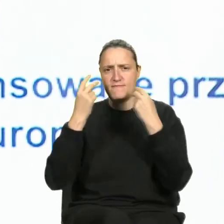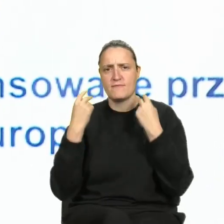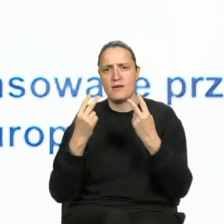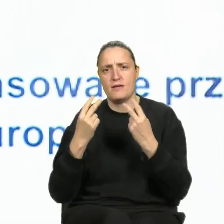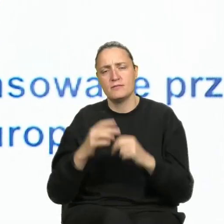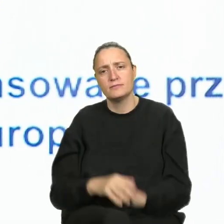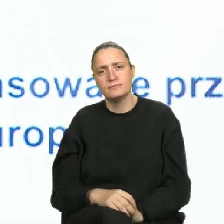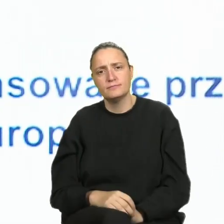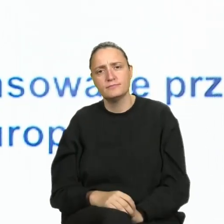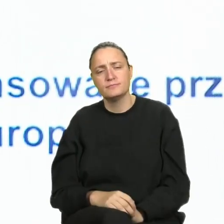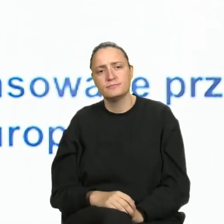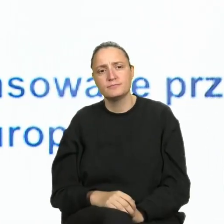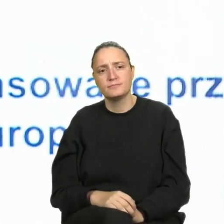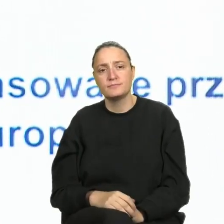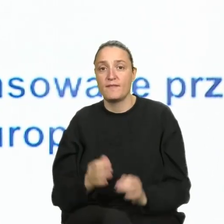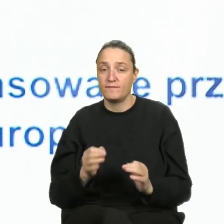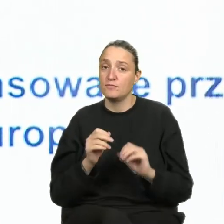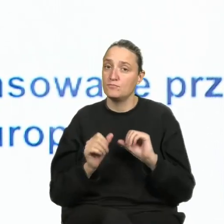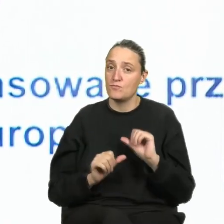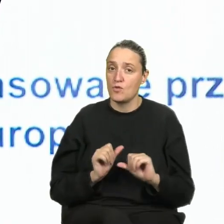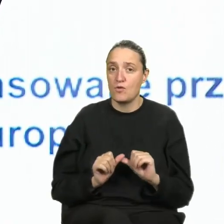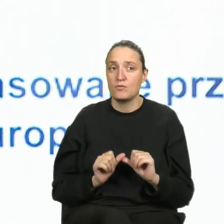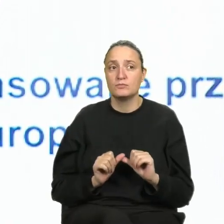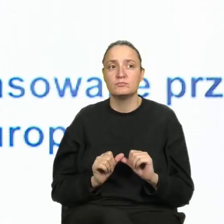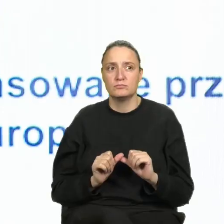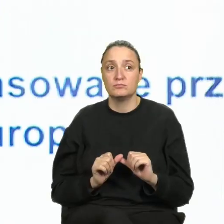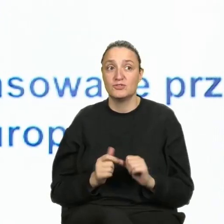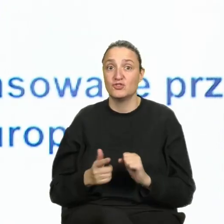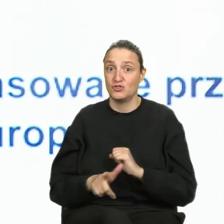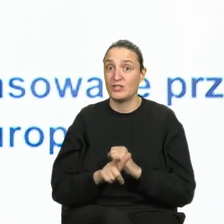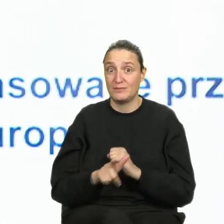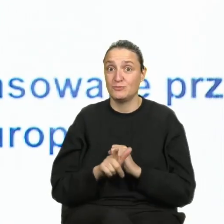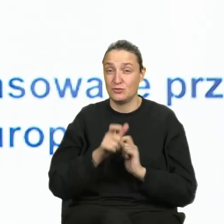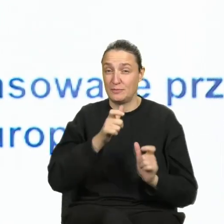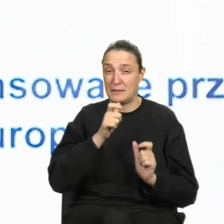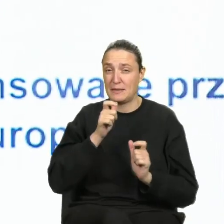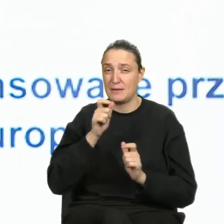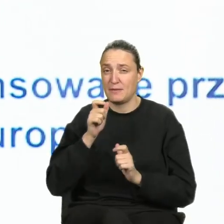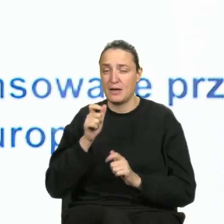W tegorocznej edycji otrzymaliśmy 70 zgłoszeń w trzech kategoriach.